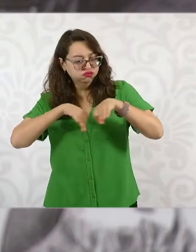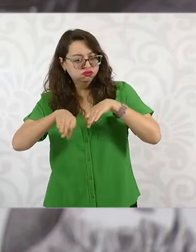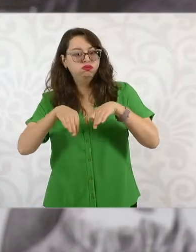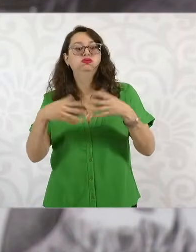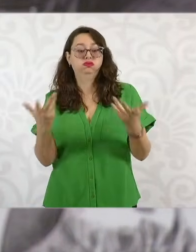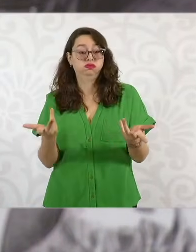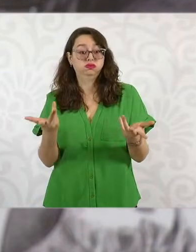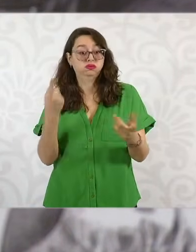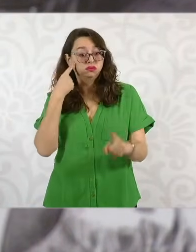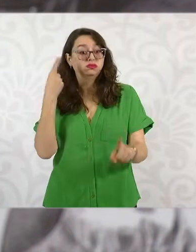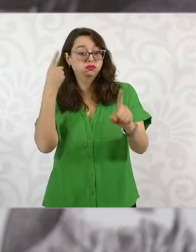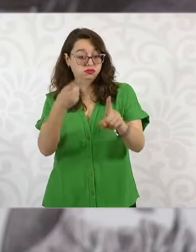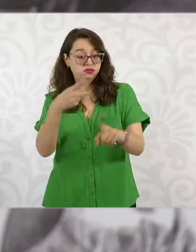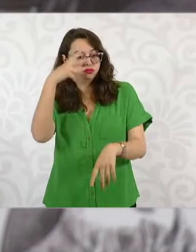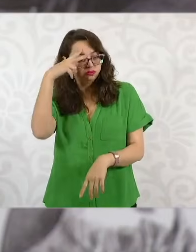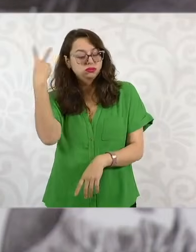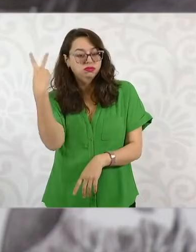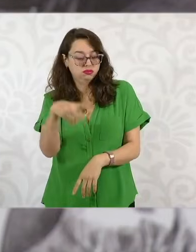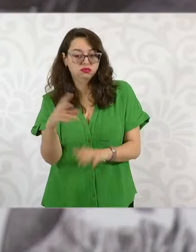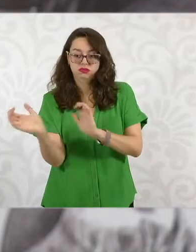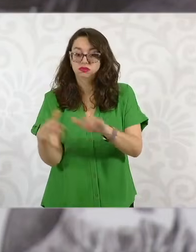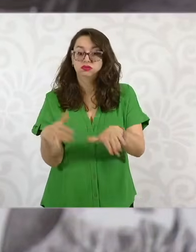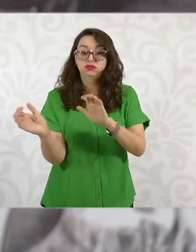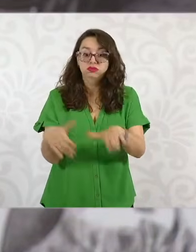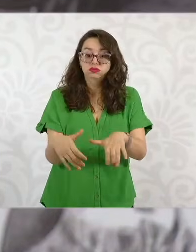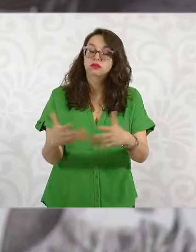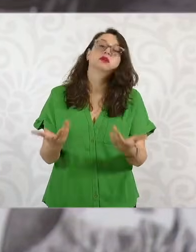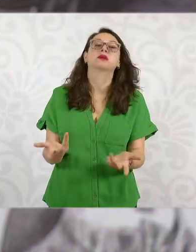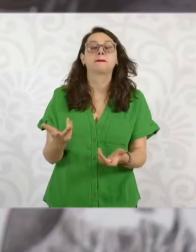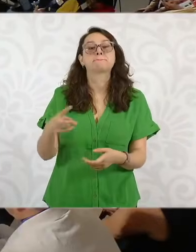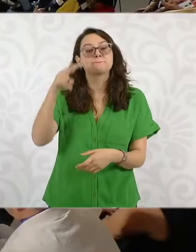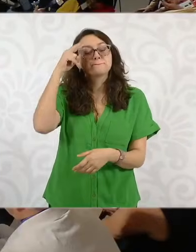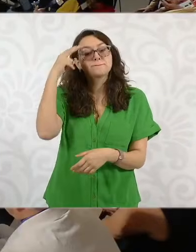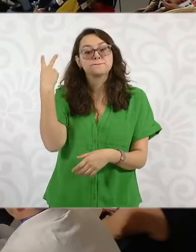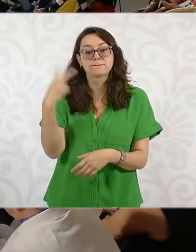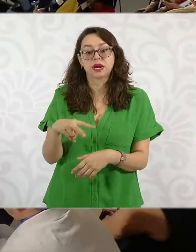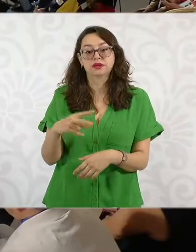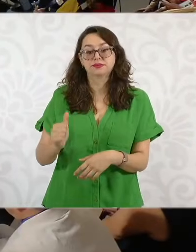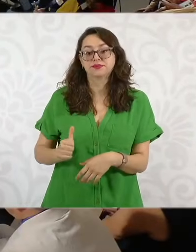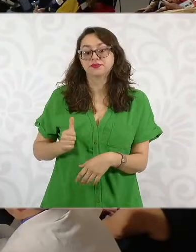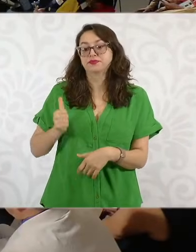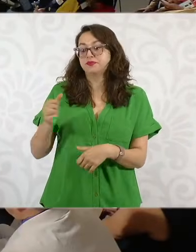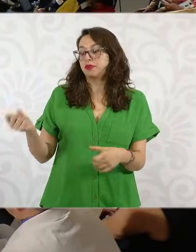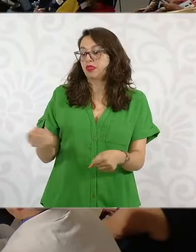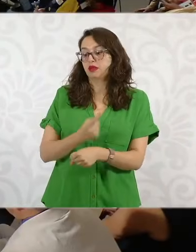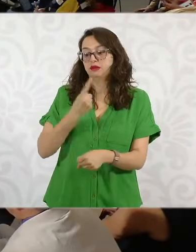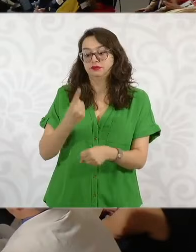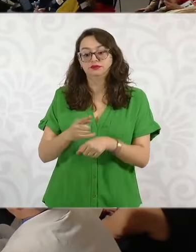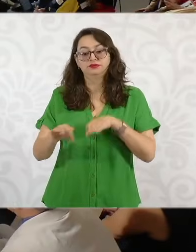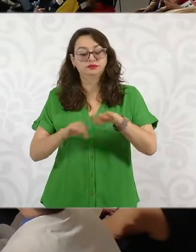generan para México y son gente mexicana que aprovecha esas oportunidades. Y cuando hablamos